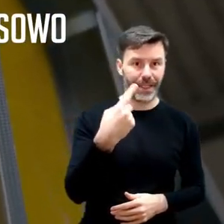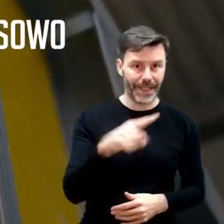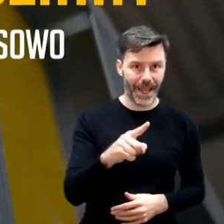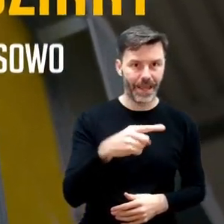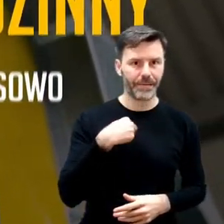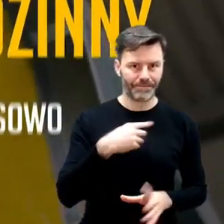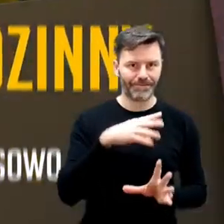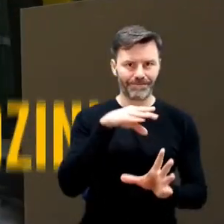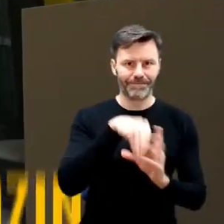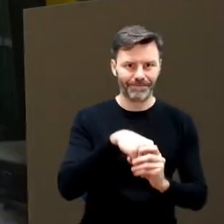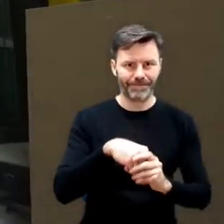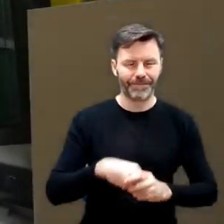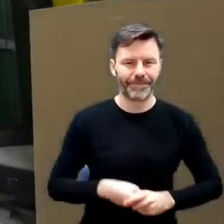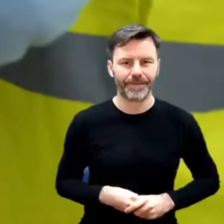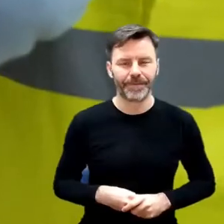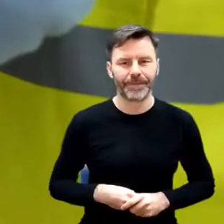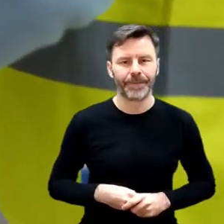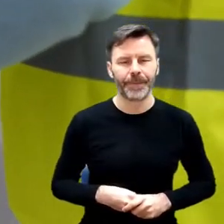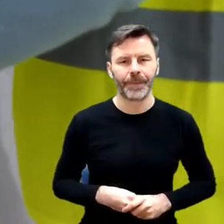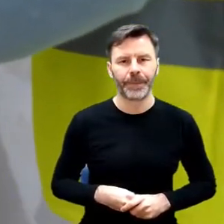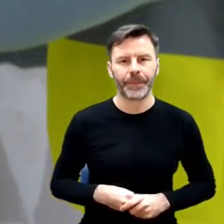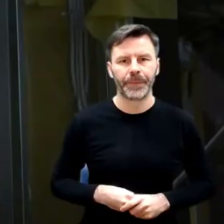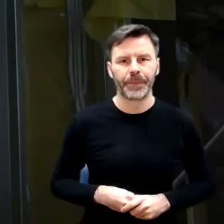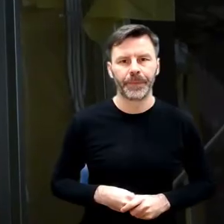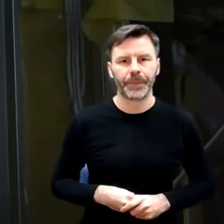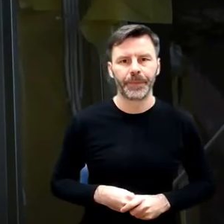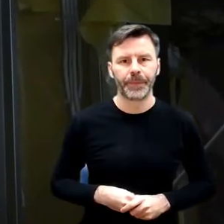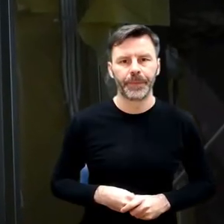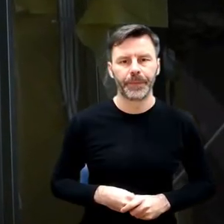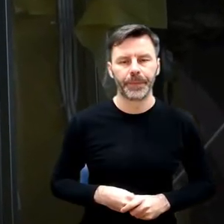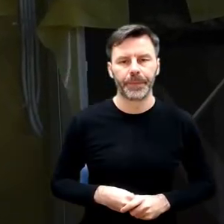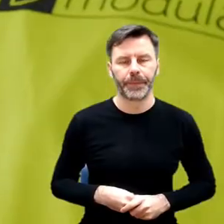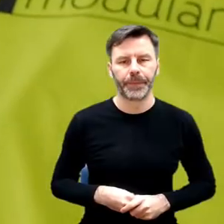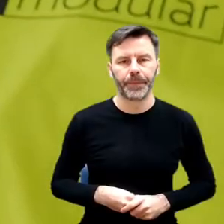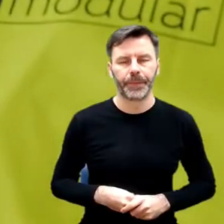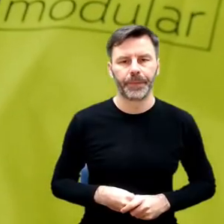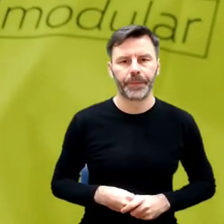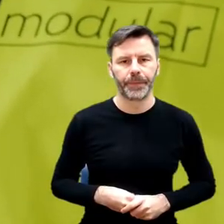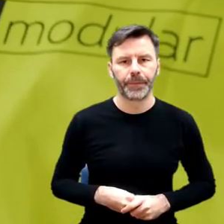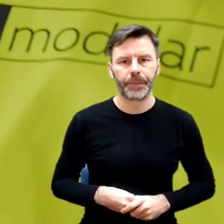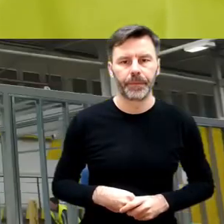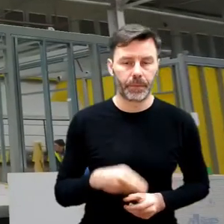I działamy w Polsce, jakkolwiek nasze budynki są dostarczane w różne miejsca,